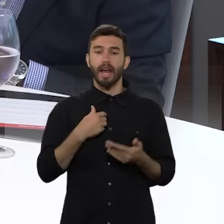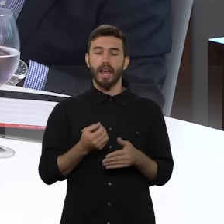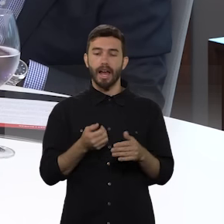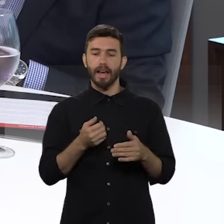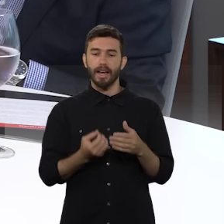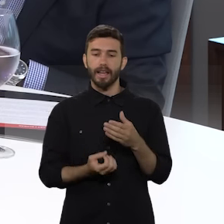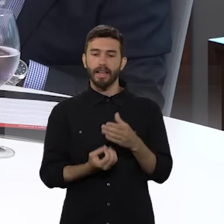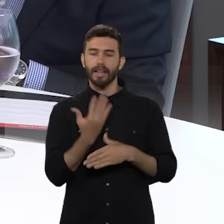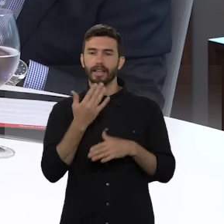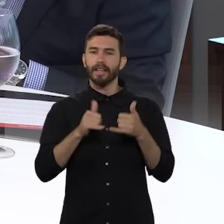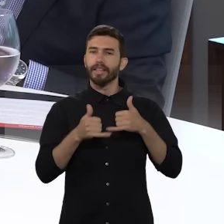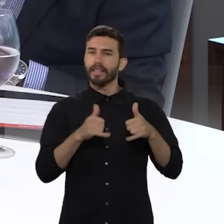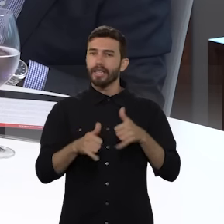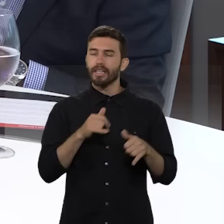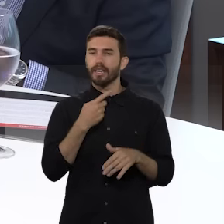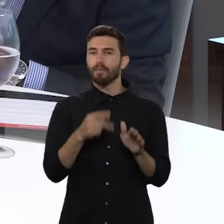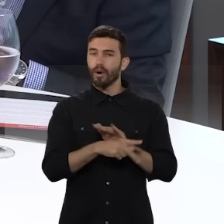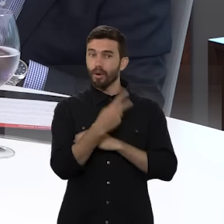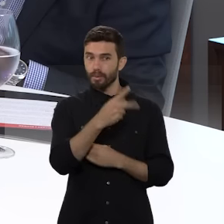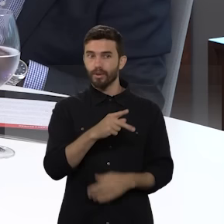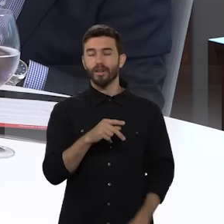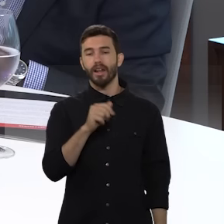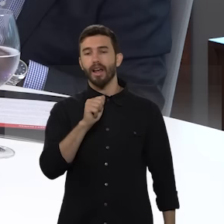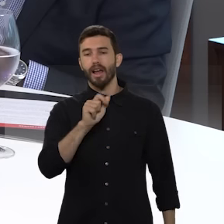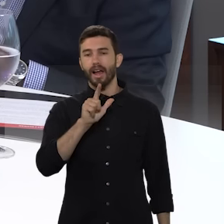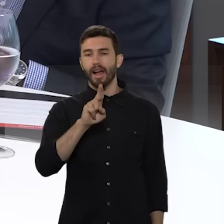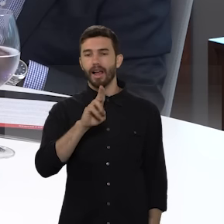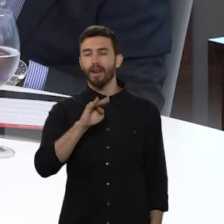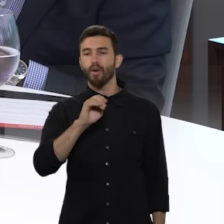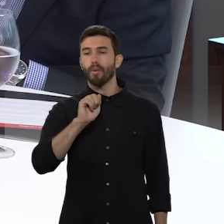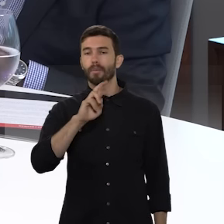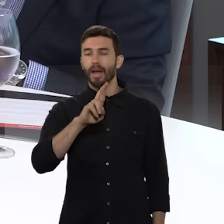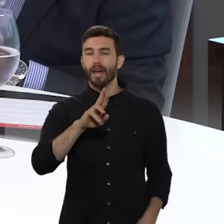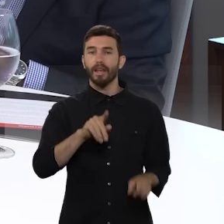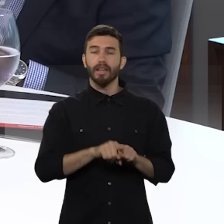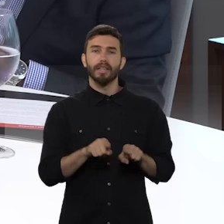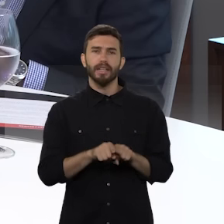geração é mais hídrica, quanto que vocês estão em eólica? E você comentou solar também?